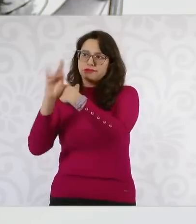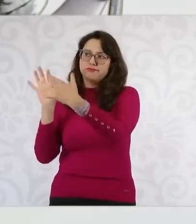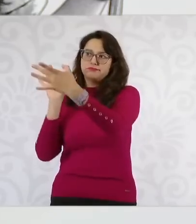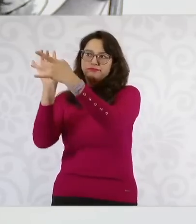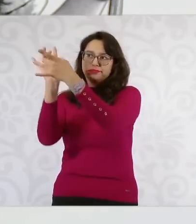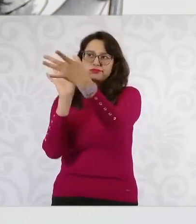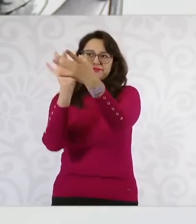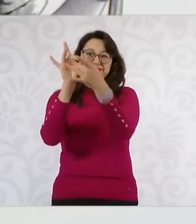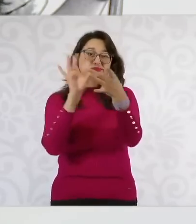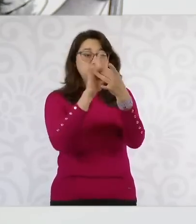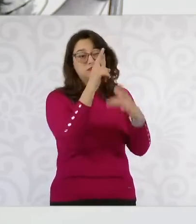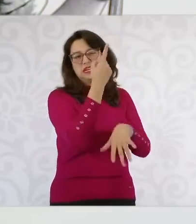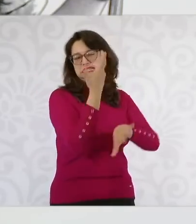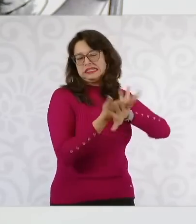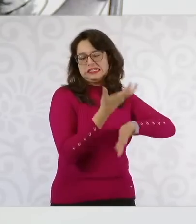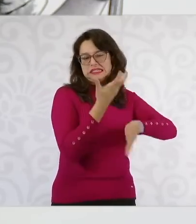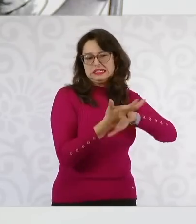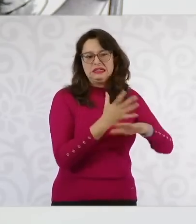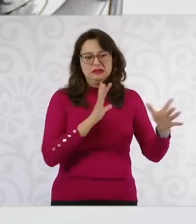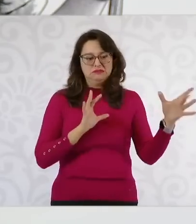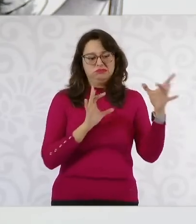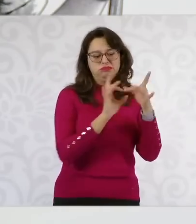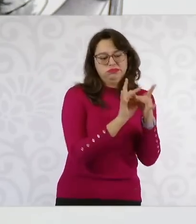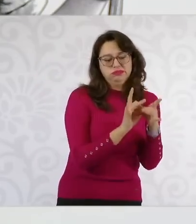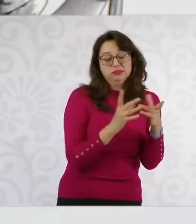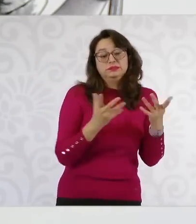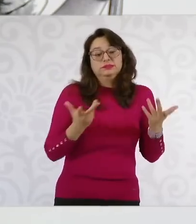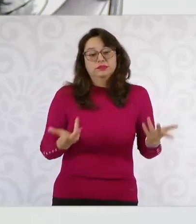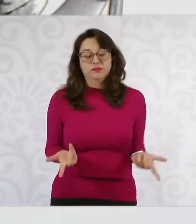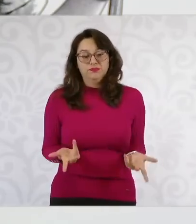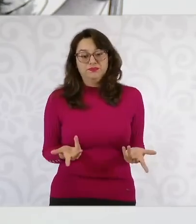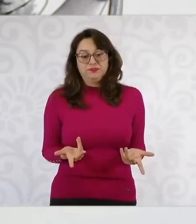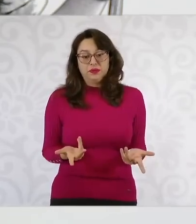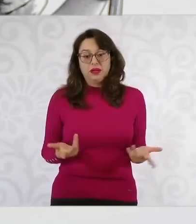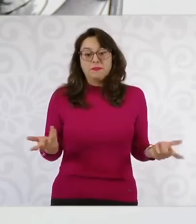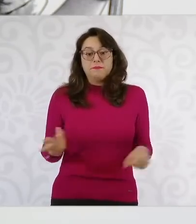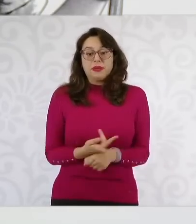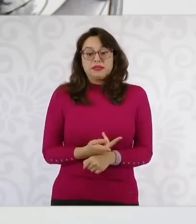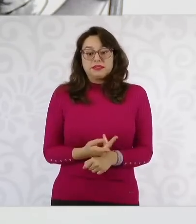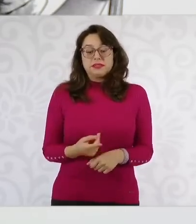antes decían que lo que le pasara cualquier cosa que le pasara a Estados Unidos Pues iba a